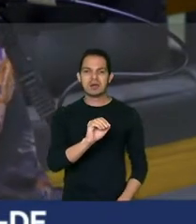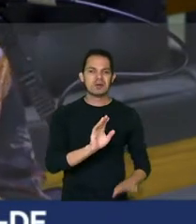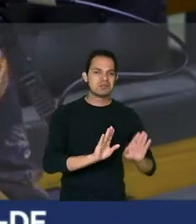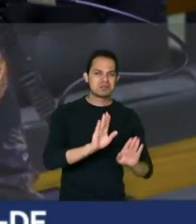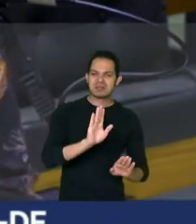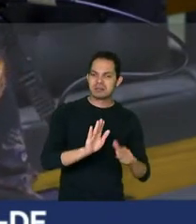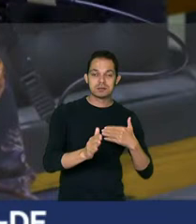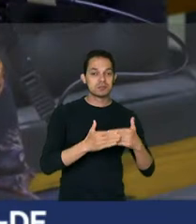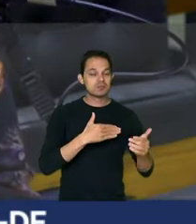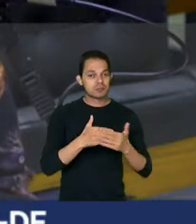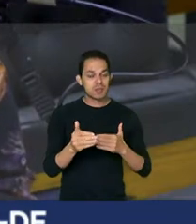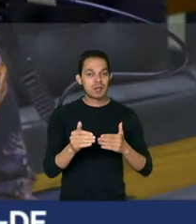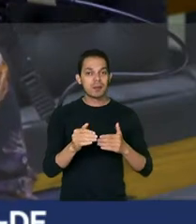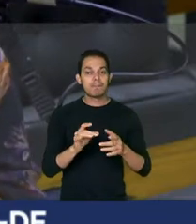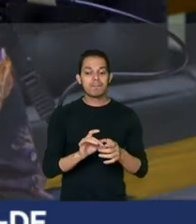OU POR UM LEILÃO, LICITAÇÃ O, ENFIM, POSSIBILITA,